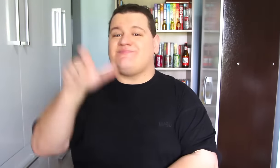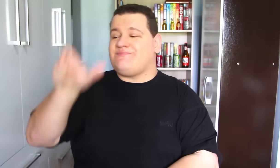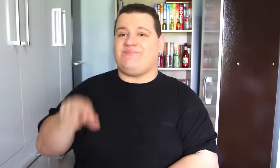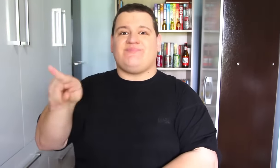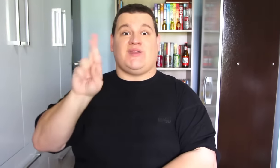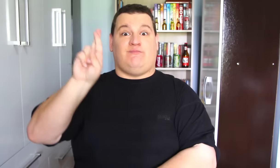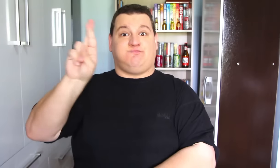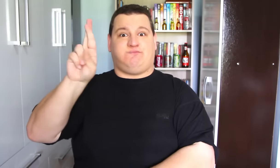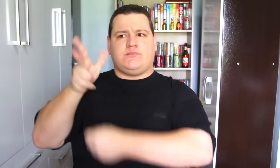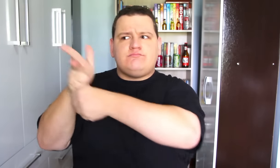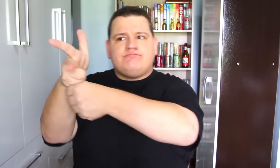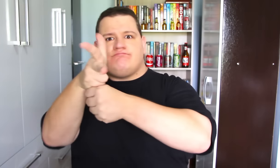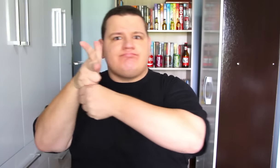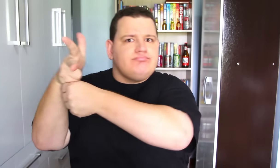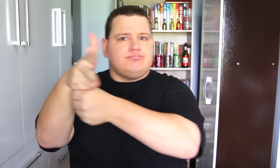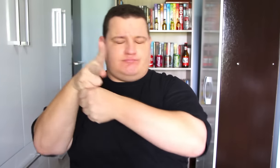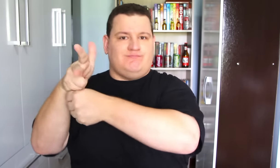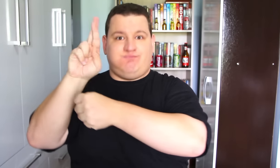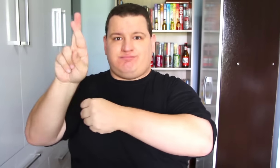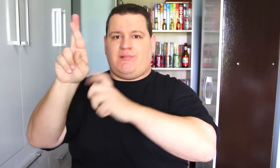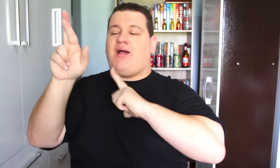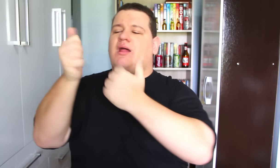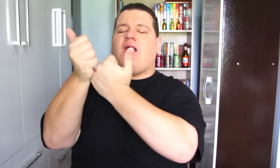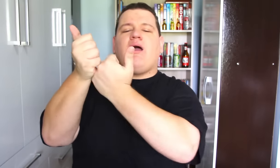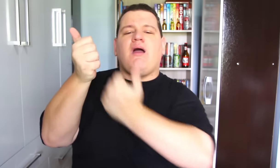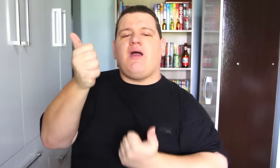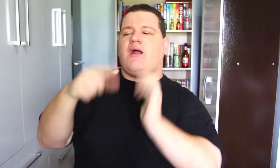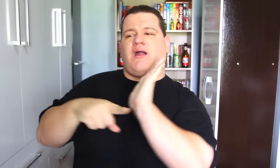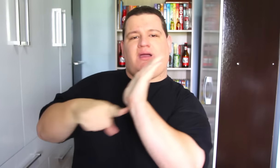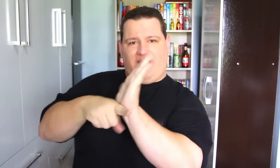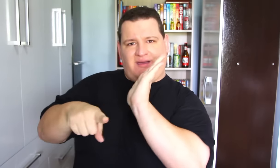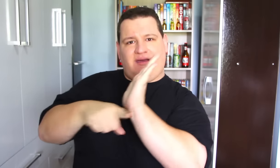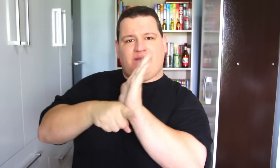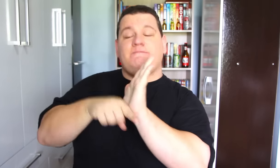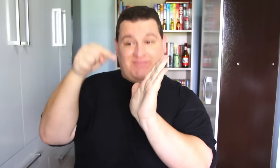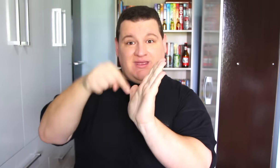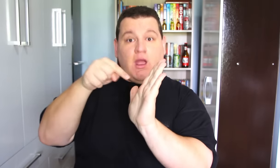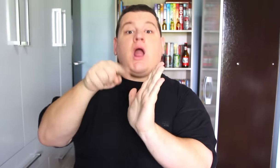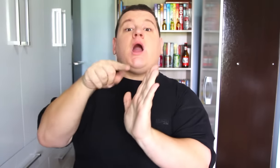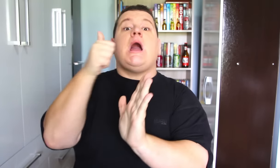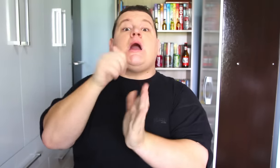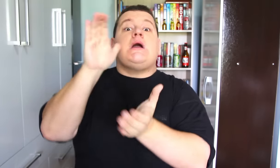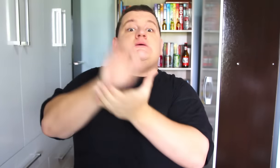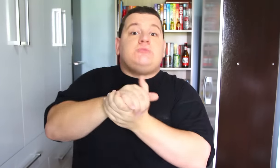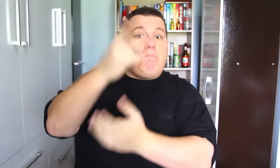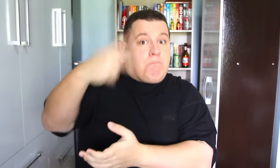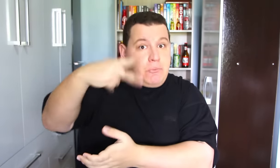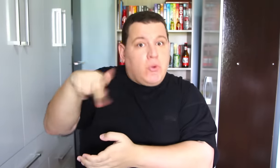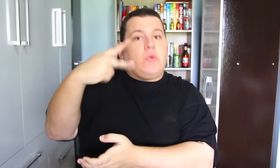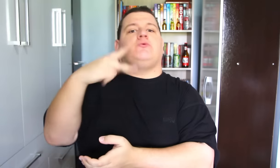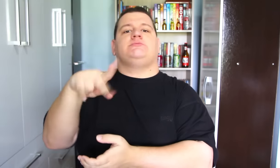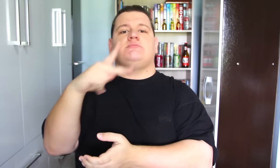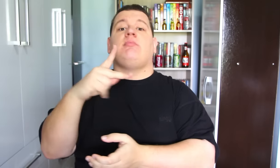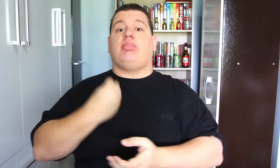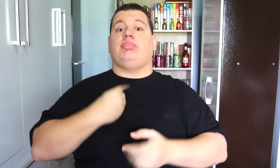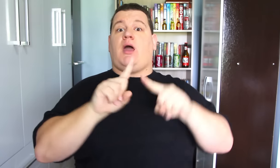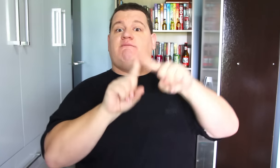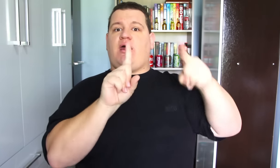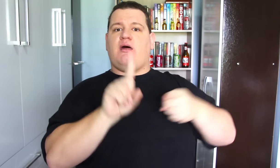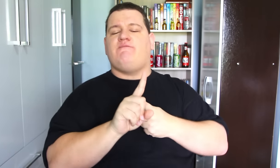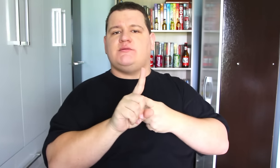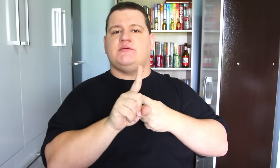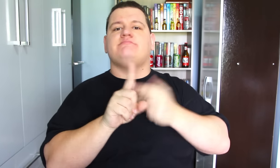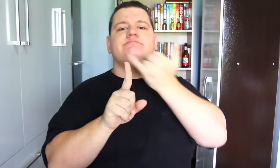A esposa de um assistente de câmera que estava grávida,